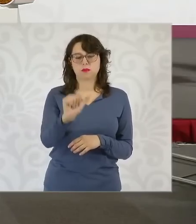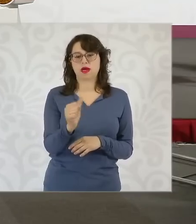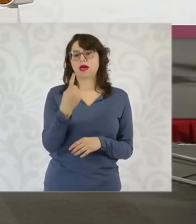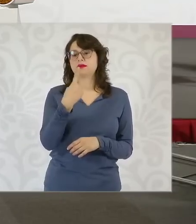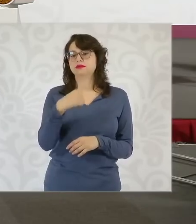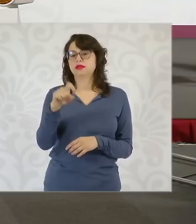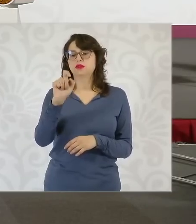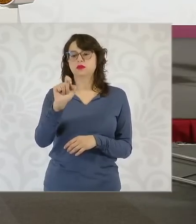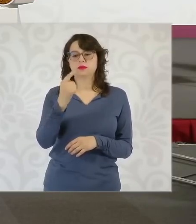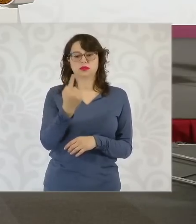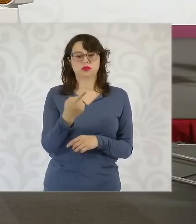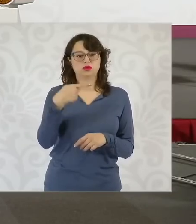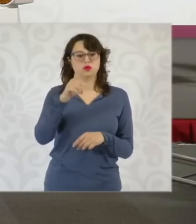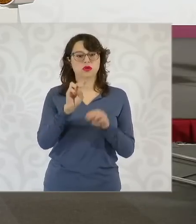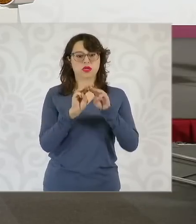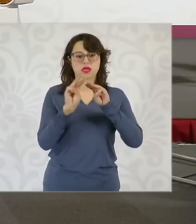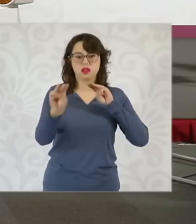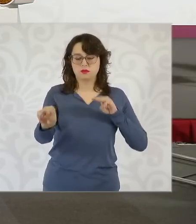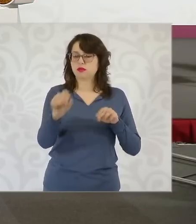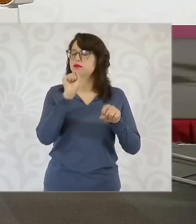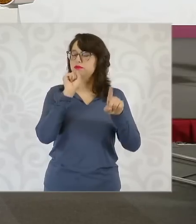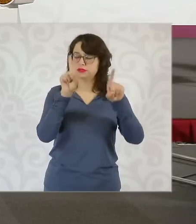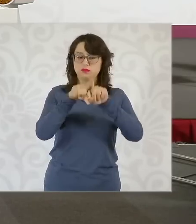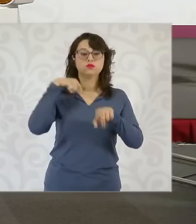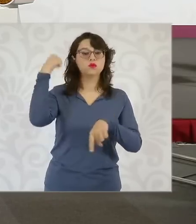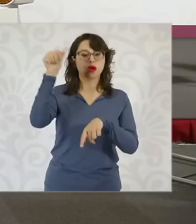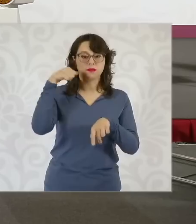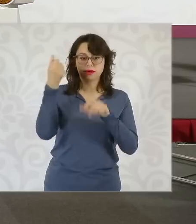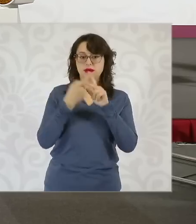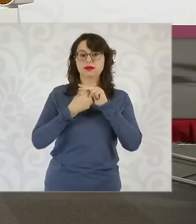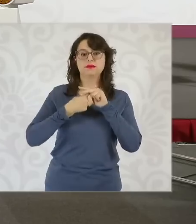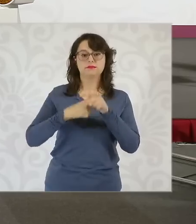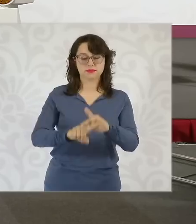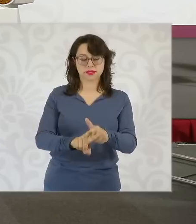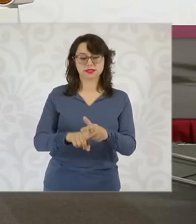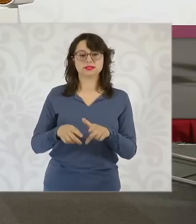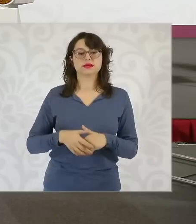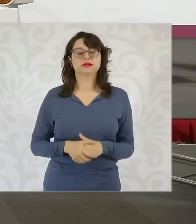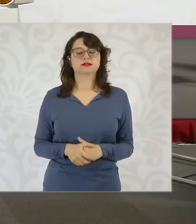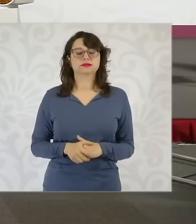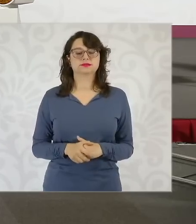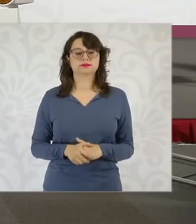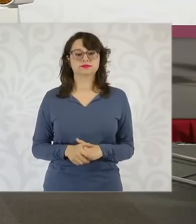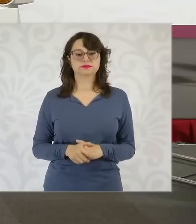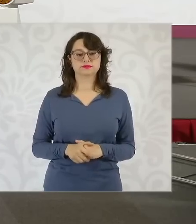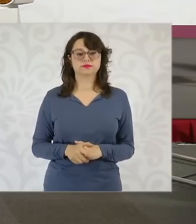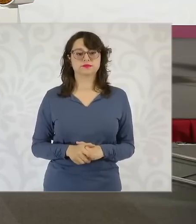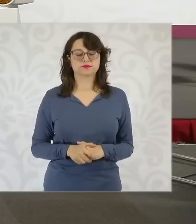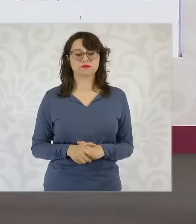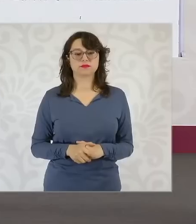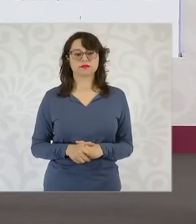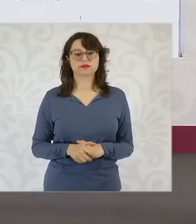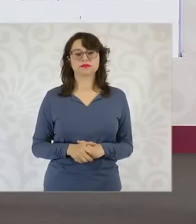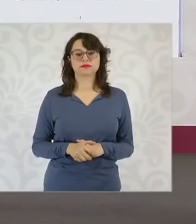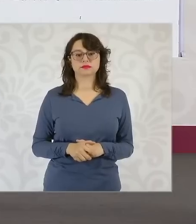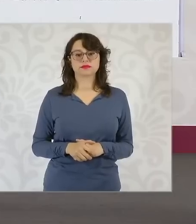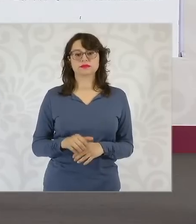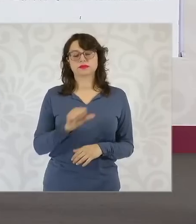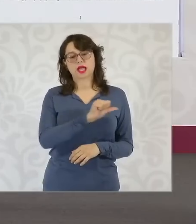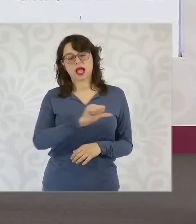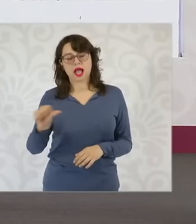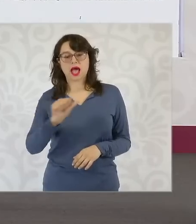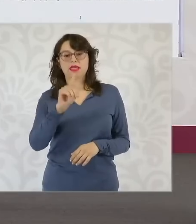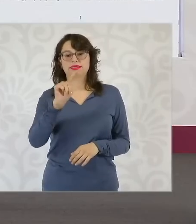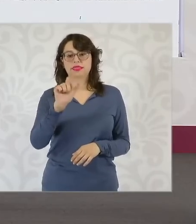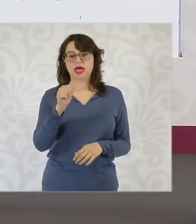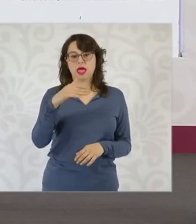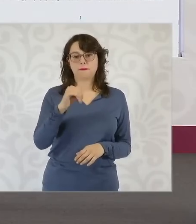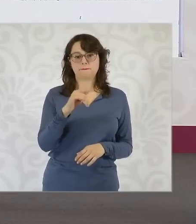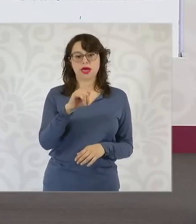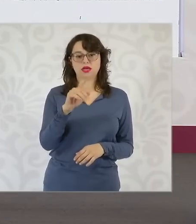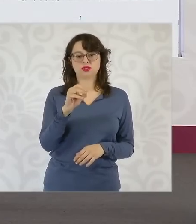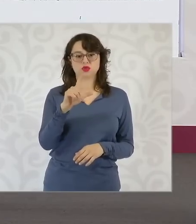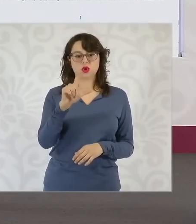también en en el mes de abril la siguiente tenemos guajuapan mariscala tamazola y la cayapa pasando